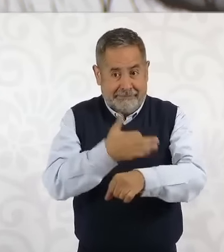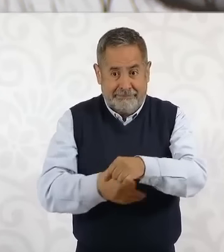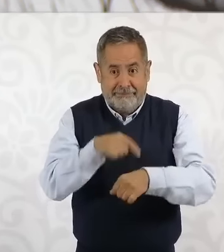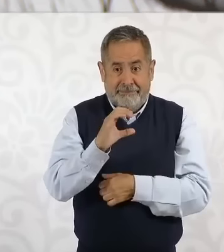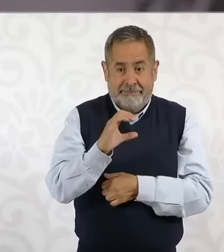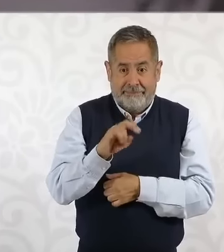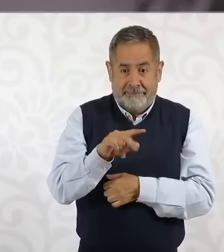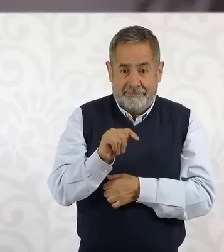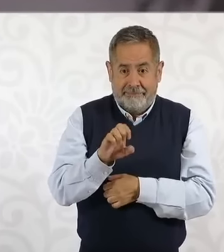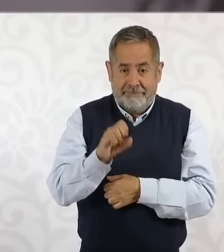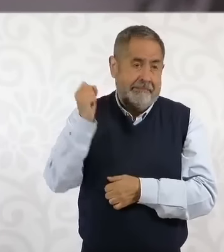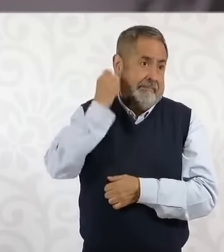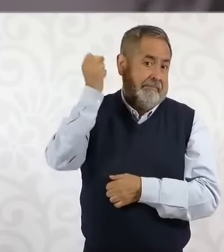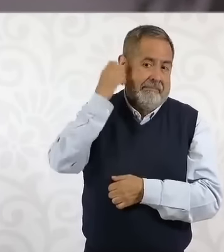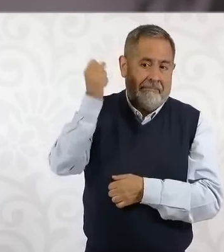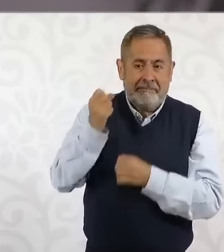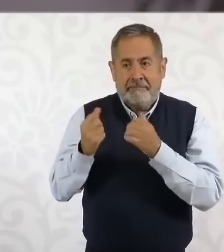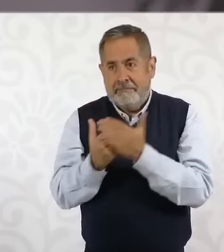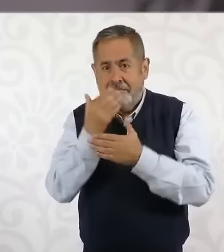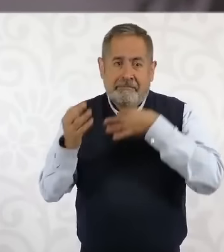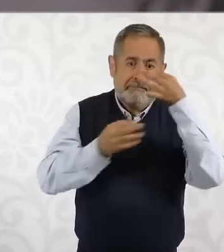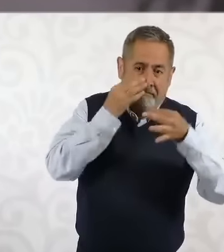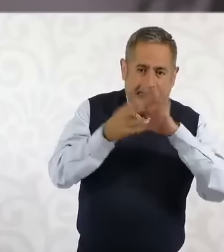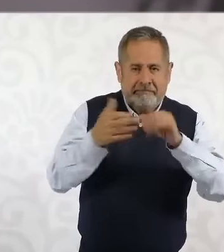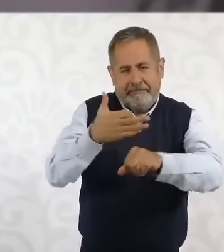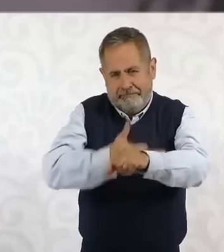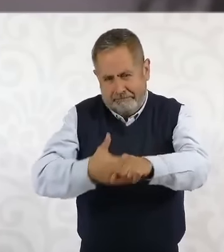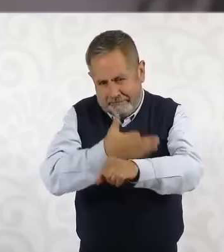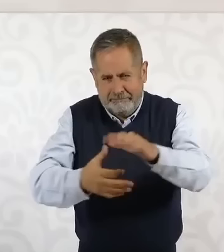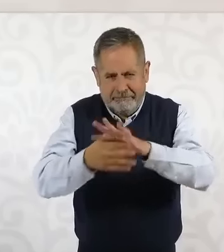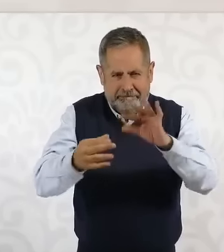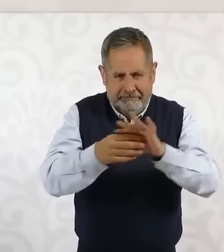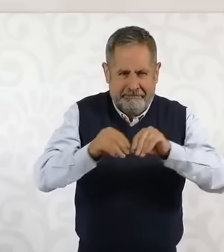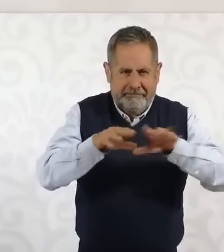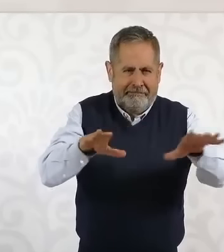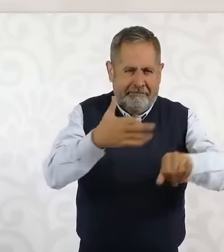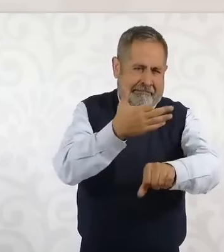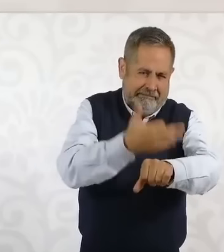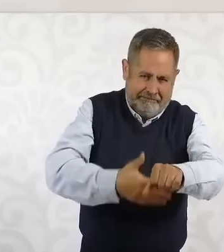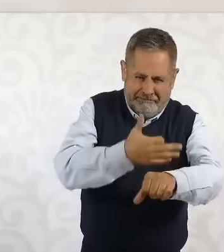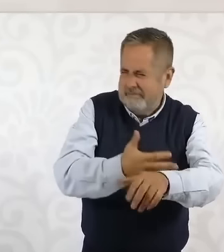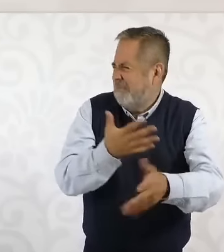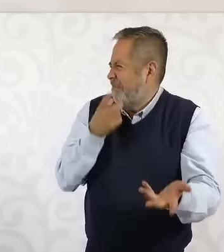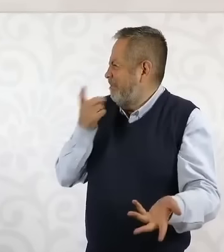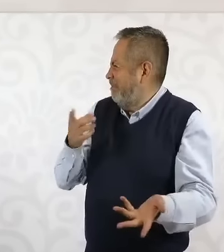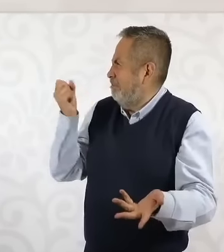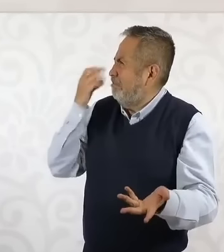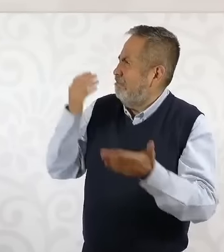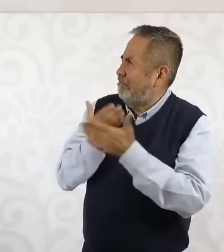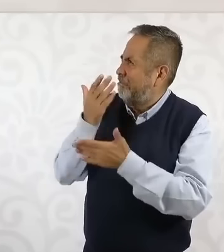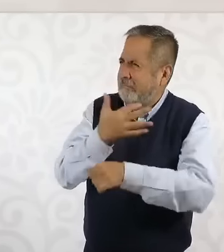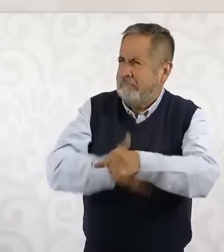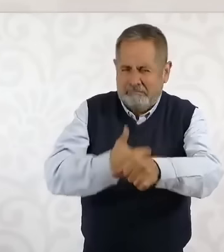una un espacio en la mañanera o en la tarde la tardecera, ¿cómo se dirá? en la tarde para que